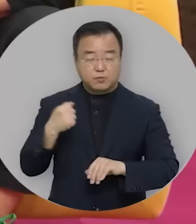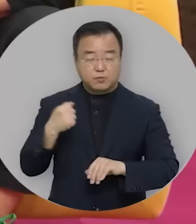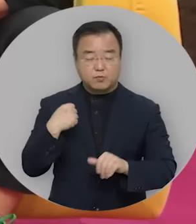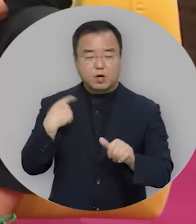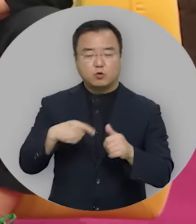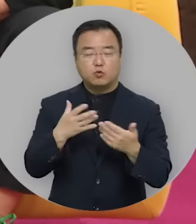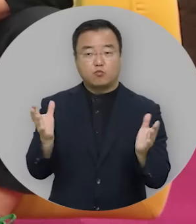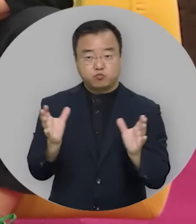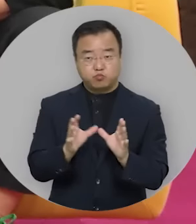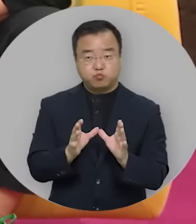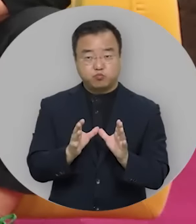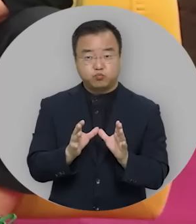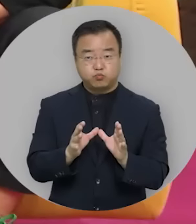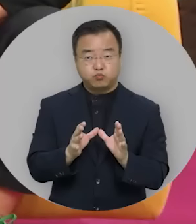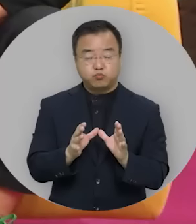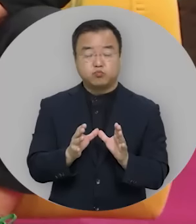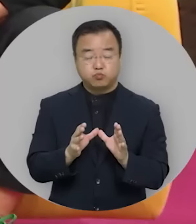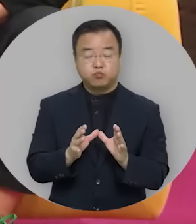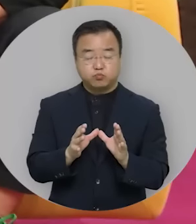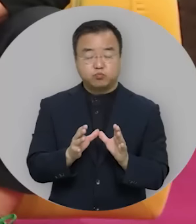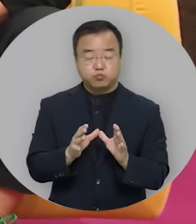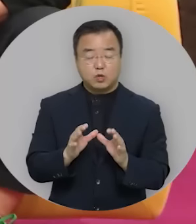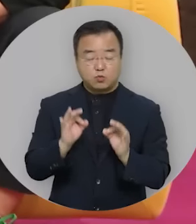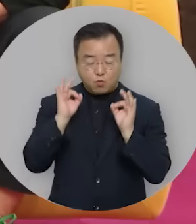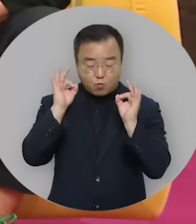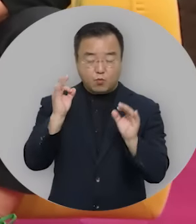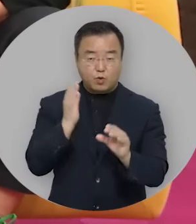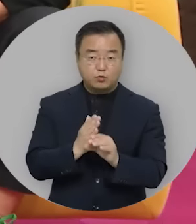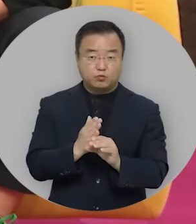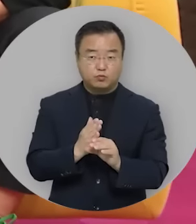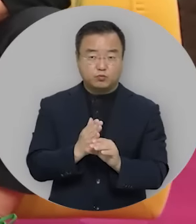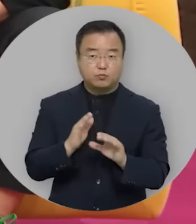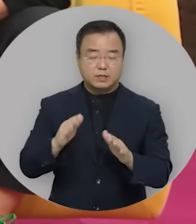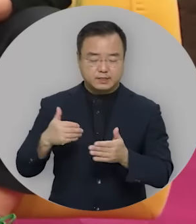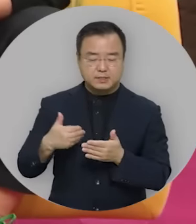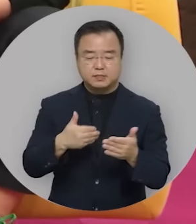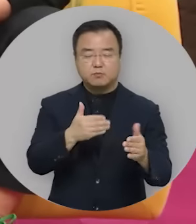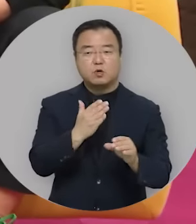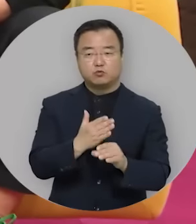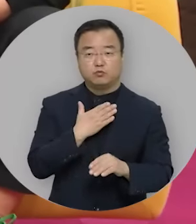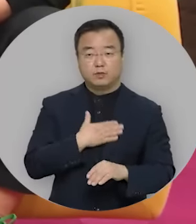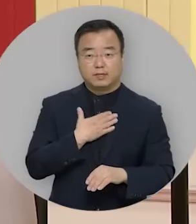또 교육부에서도 국가 시책으로 굉장히 많은 노력을 하고 있고 지금 진행 중으로 알고 있습니다.